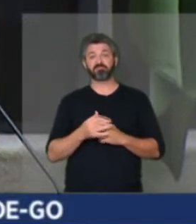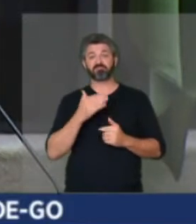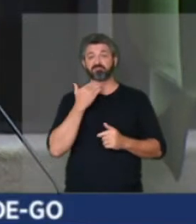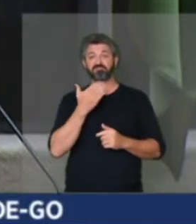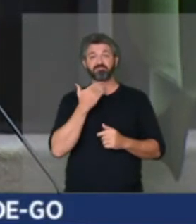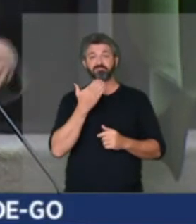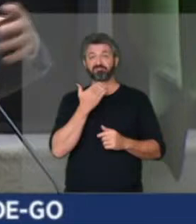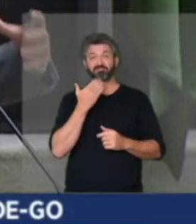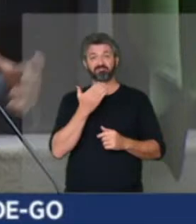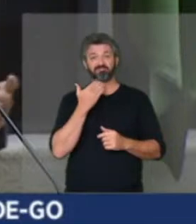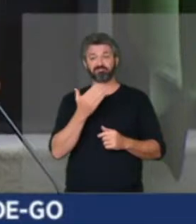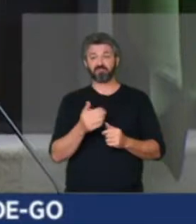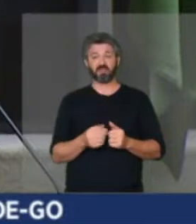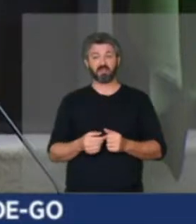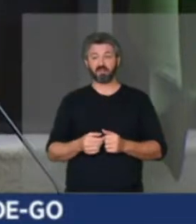SERVEM E NÃO CONSEGUEM... COM